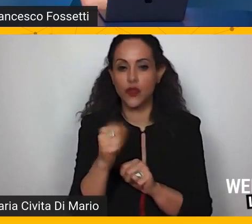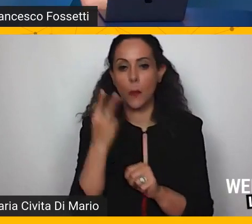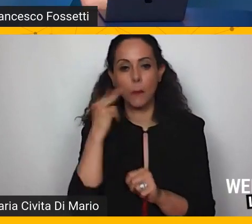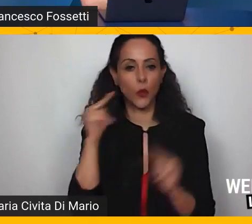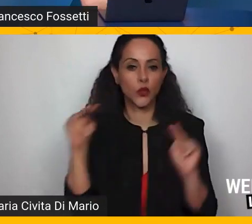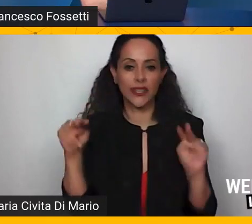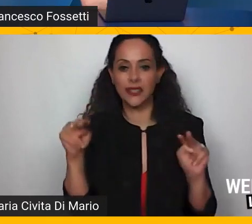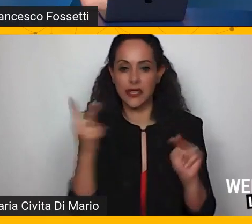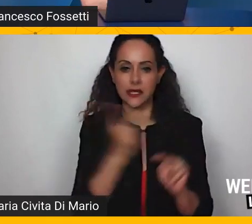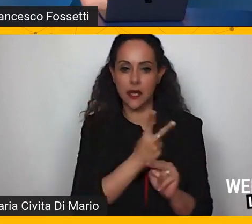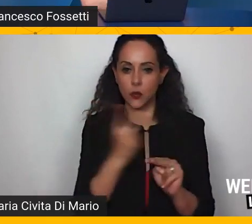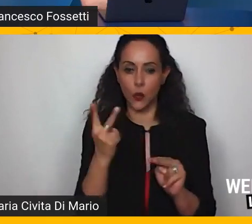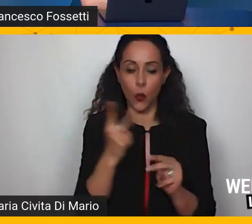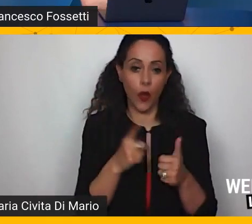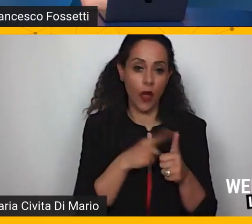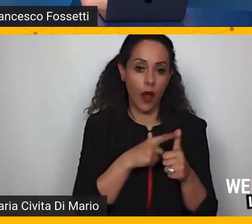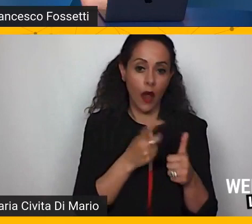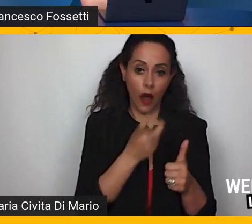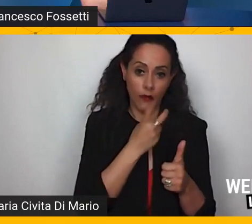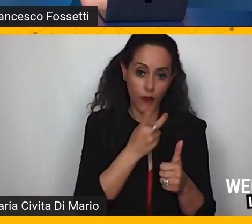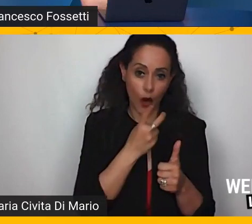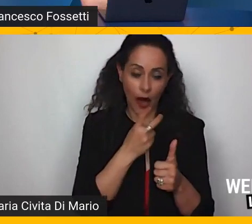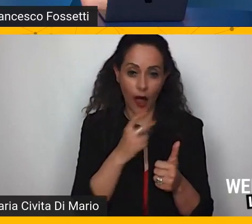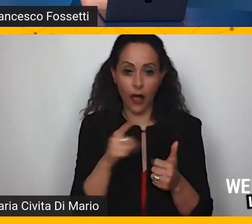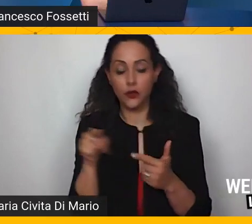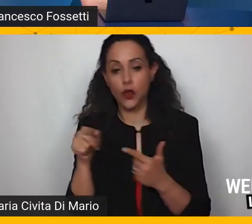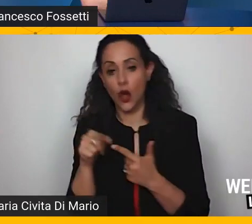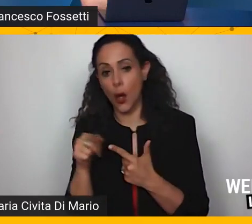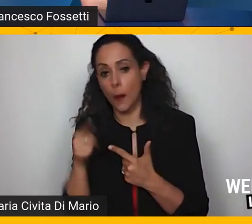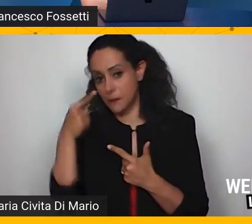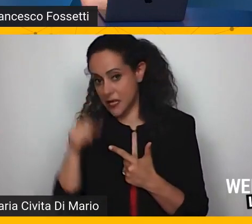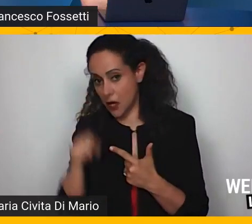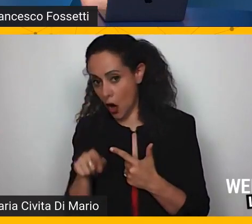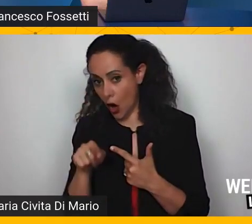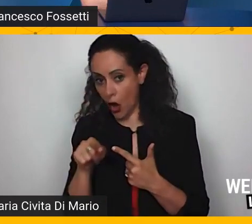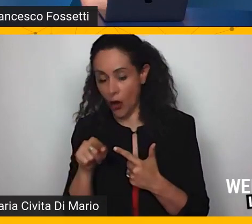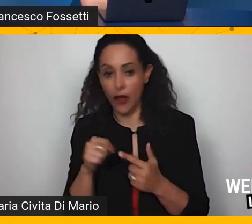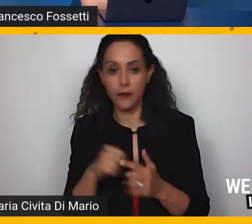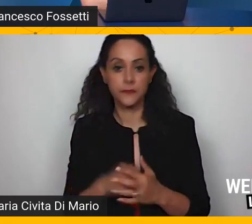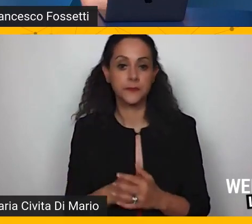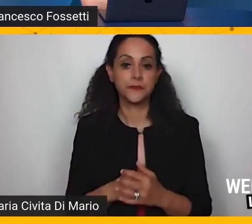grazie all'aiuto di un di un avvocato e grazie all'aiuto di